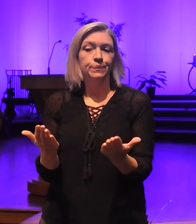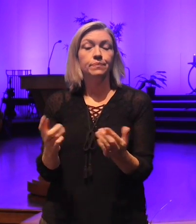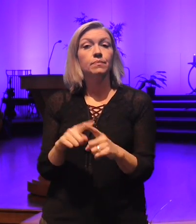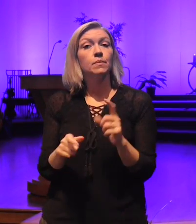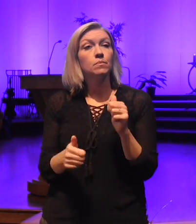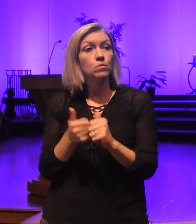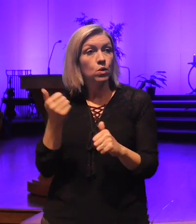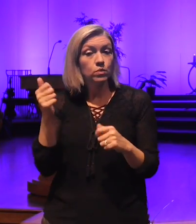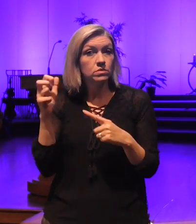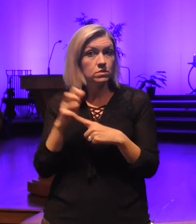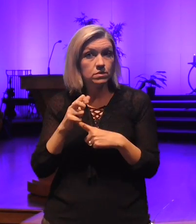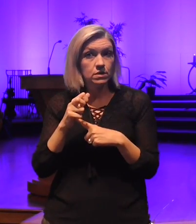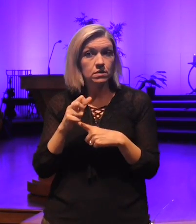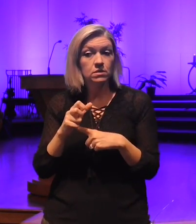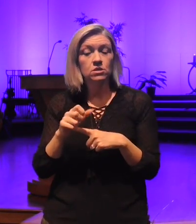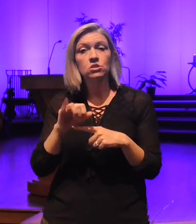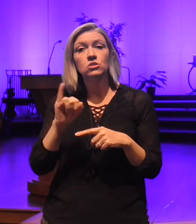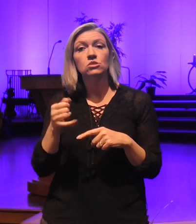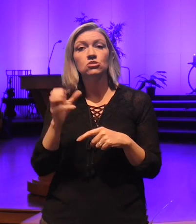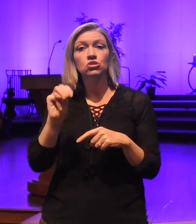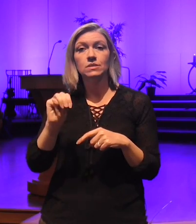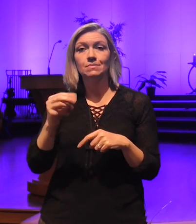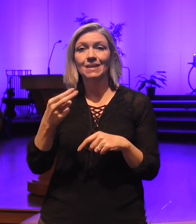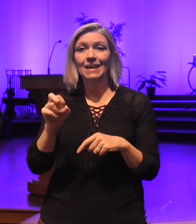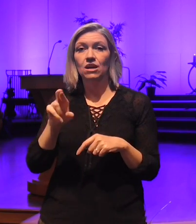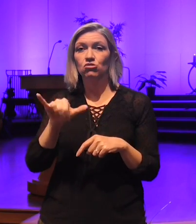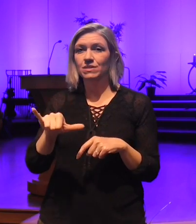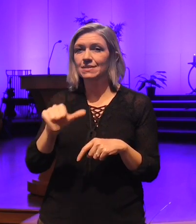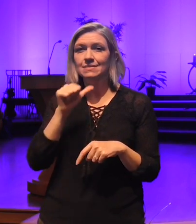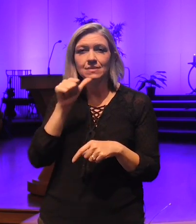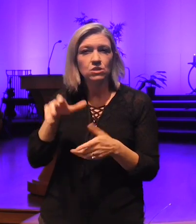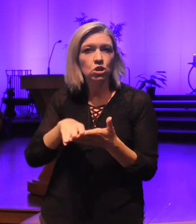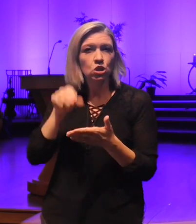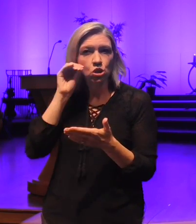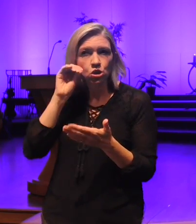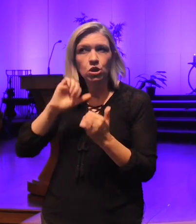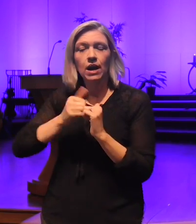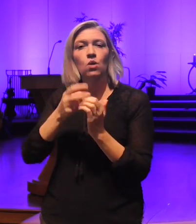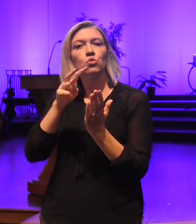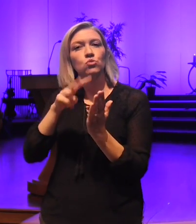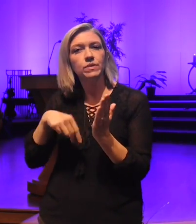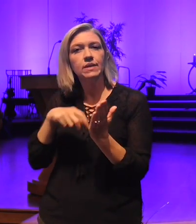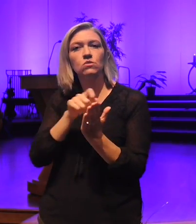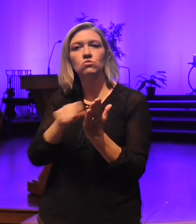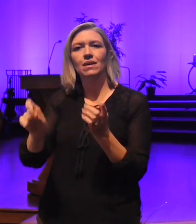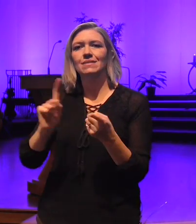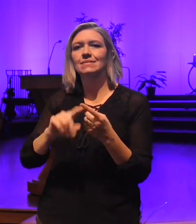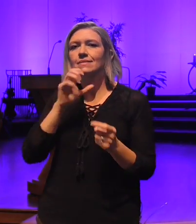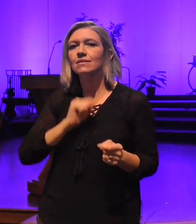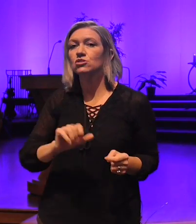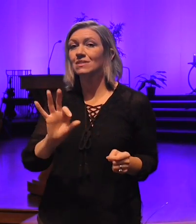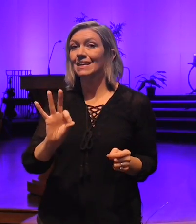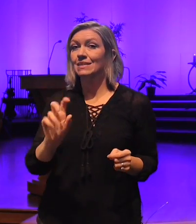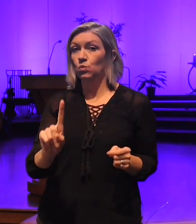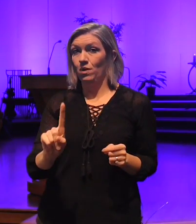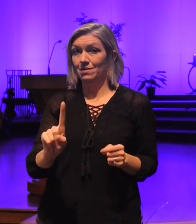es que Jim Henry no aprendió a leer ni a escribir hasta los 91 años, verá, dejó la escuela. en tercer